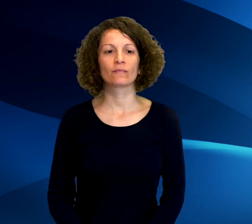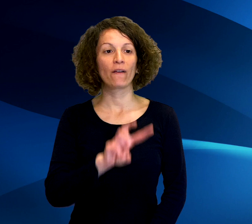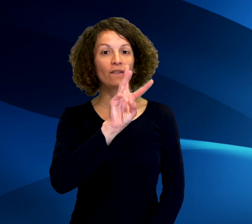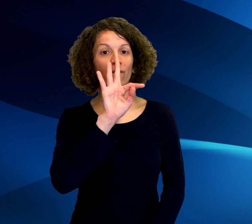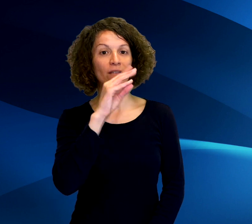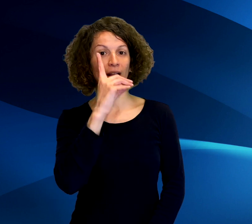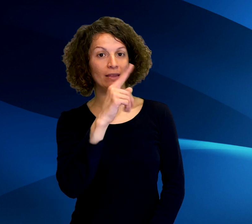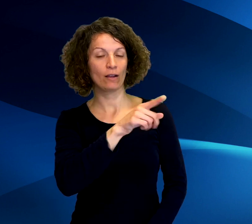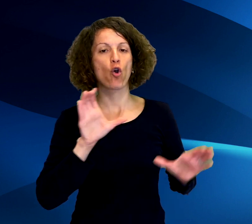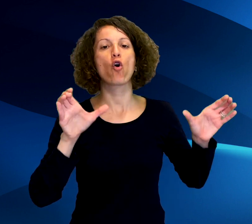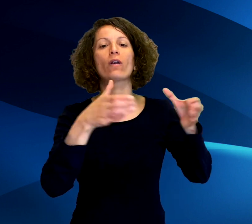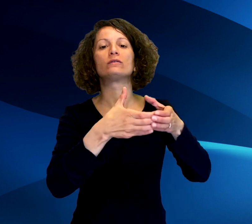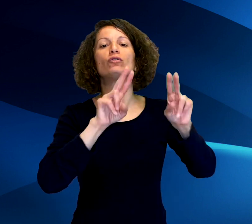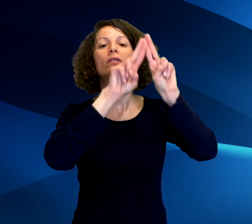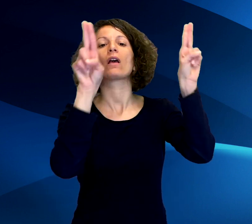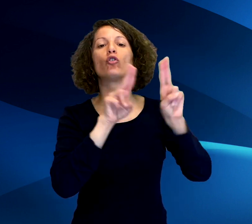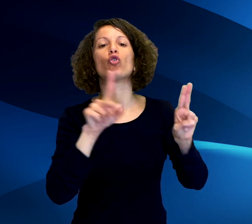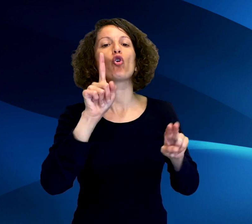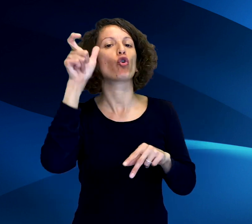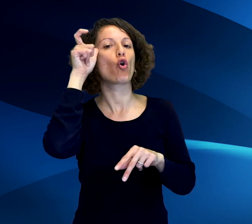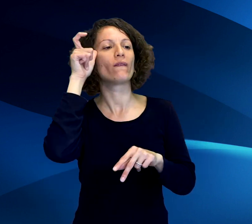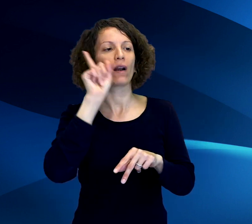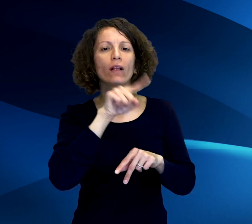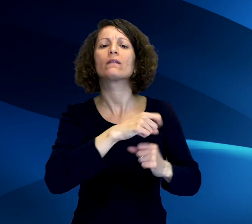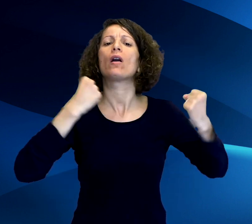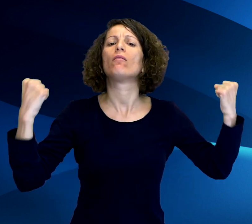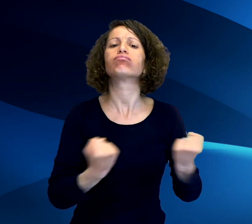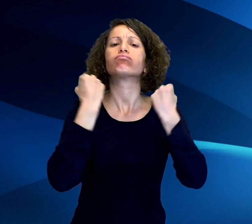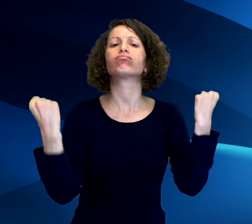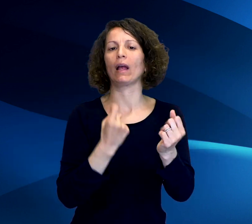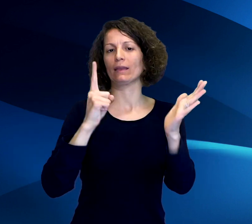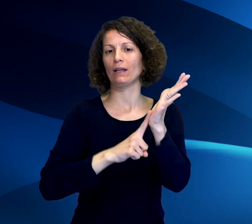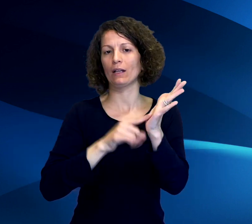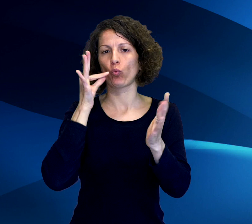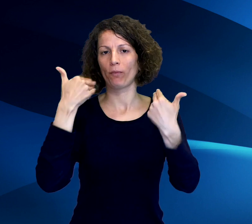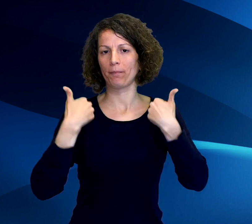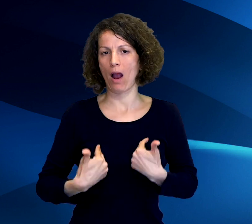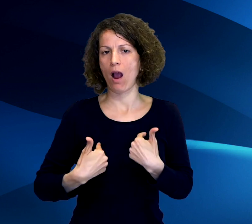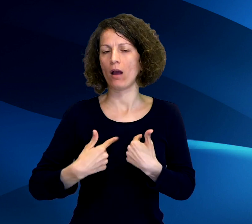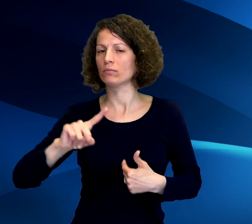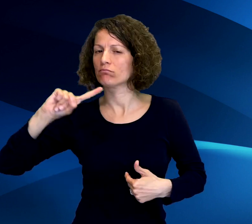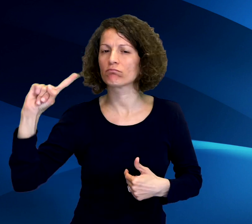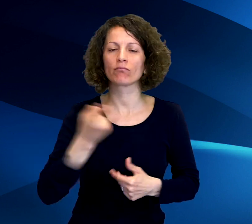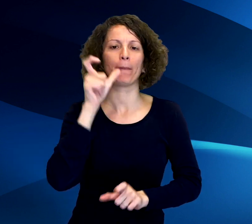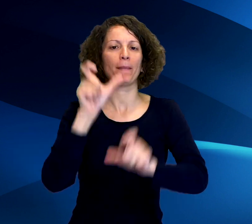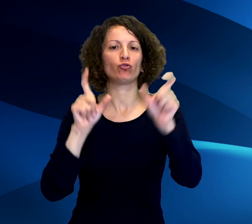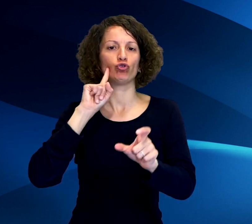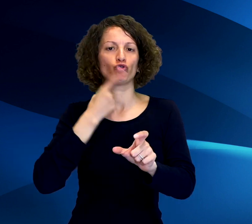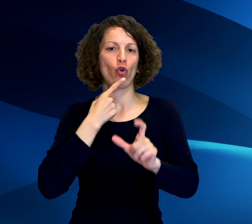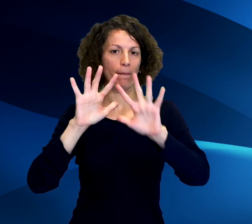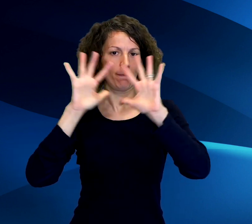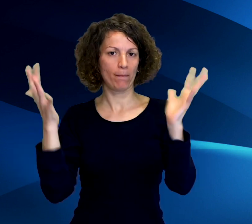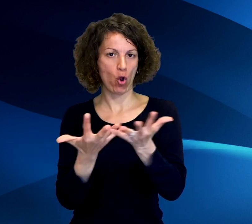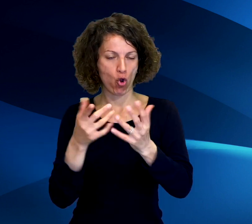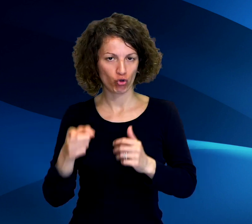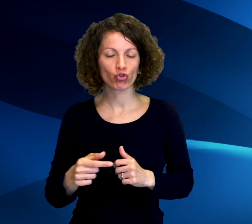La WDF è un’organizzazione internazionale non governativa che promuove i diritti umani delle persone sorde in tutto il mondo.